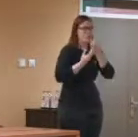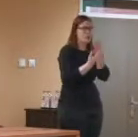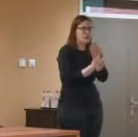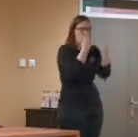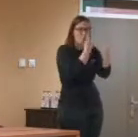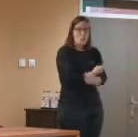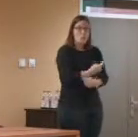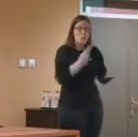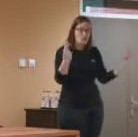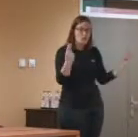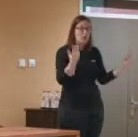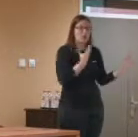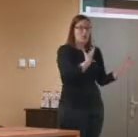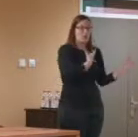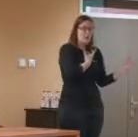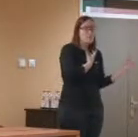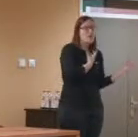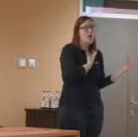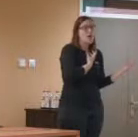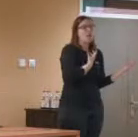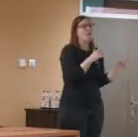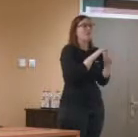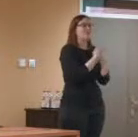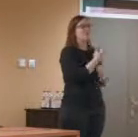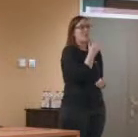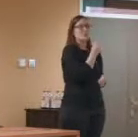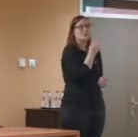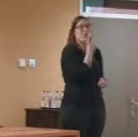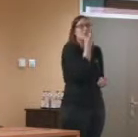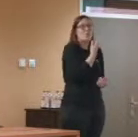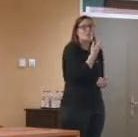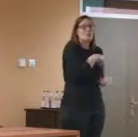a las buenas, también tiene que estar a lo malas para soportar que esa información salga publicada.